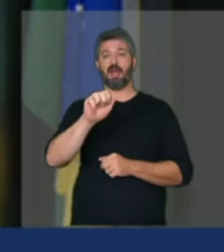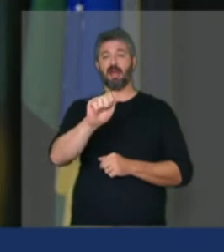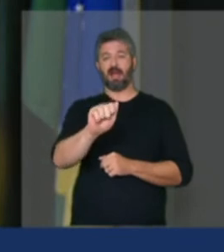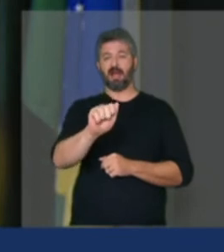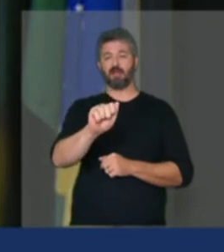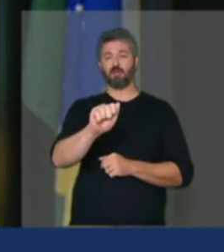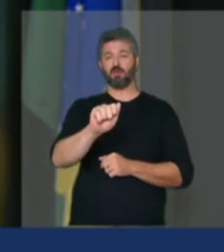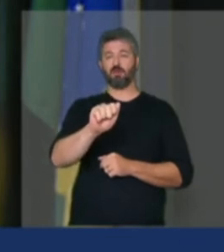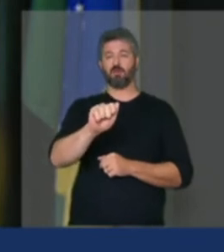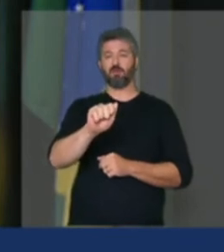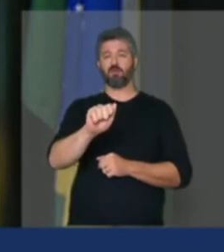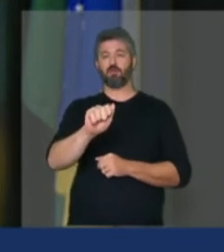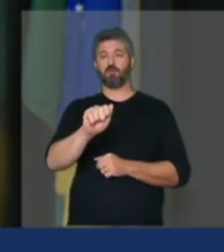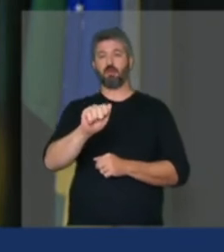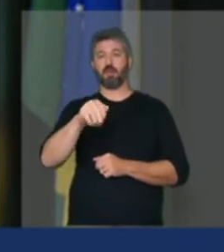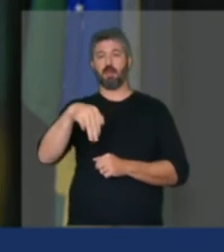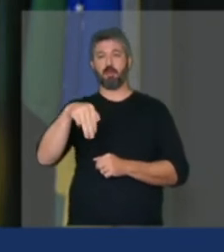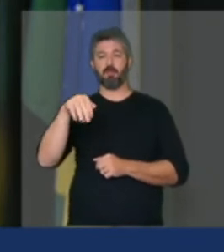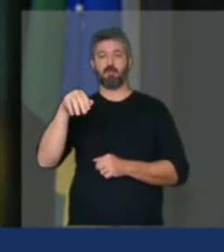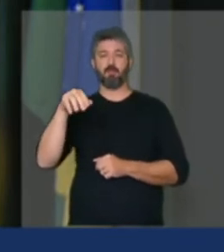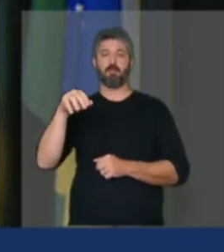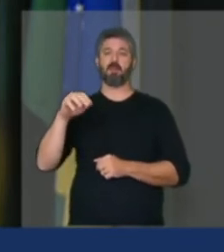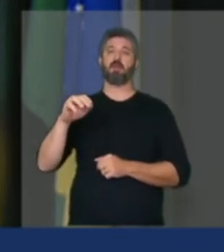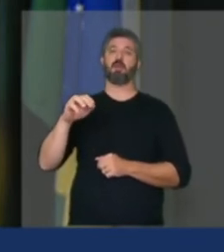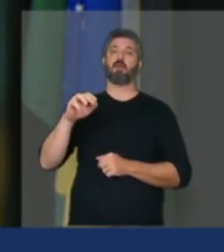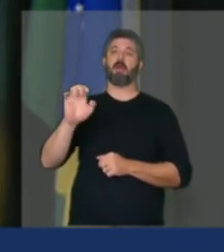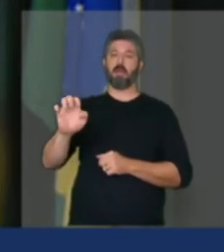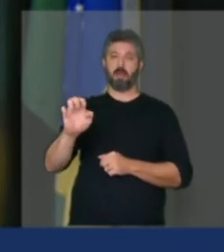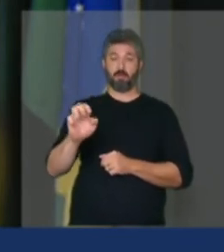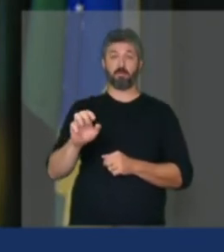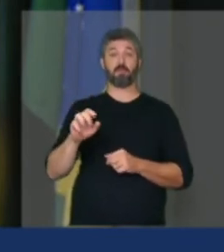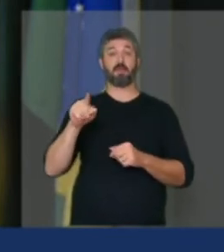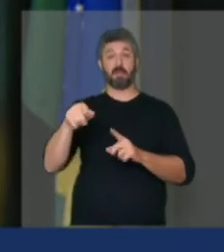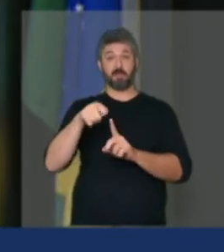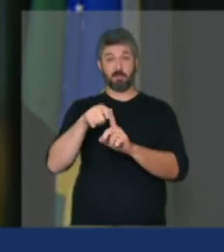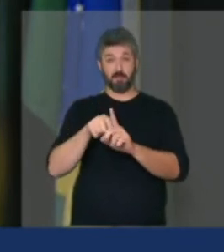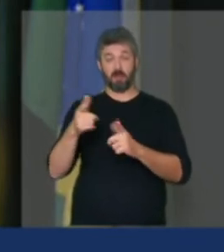AGOSTO AGORA É O MÊS DESTINADO É CONSCIENTIZAÇÃO